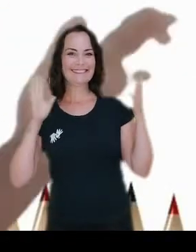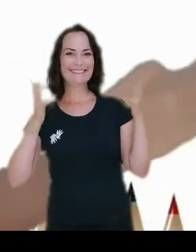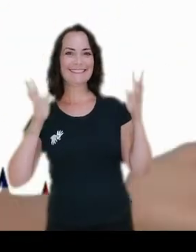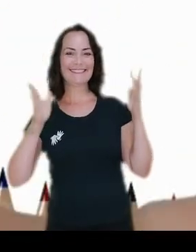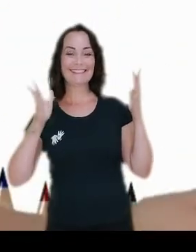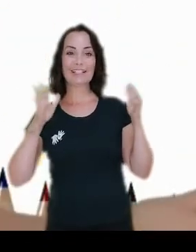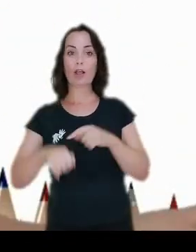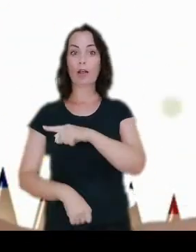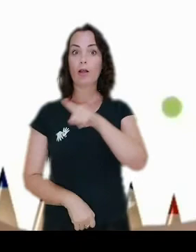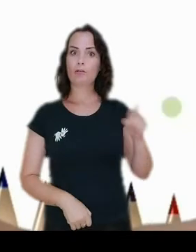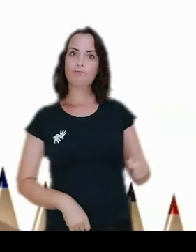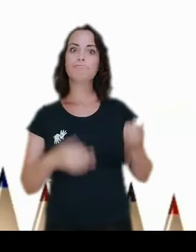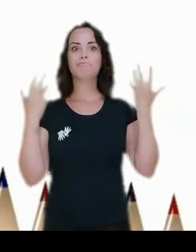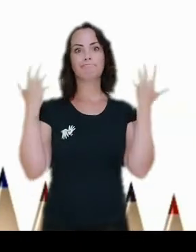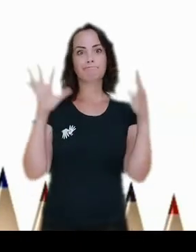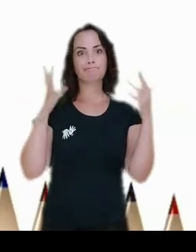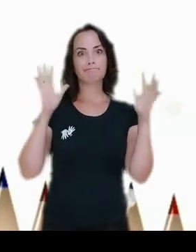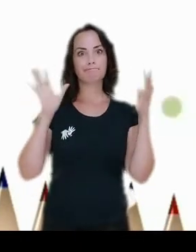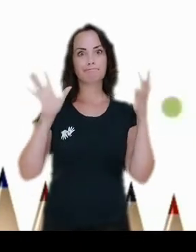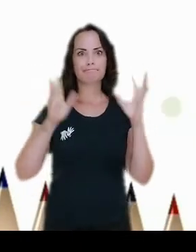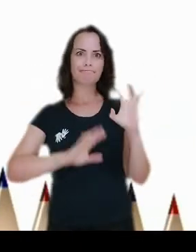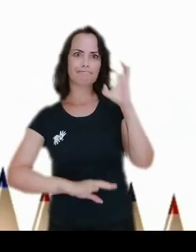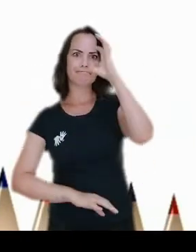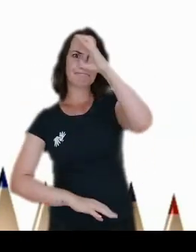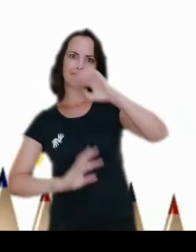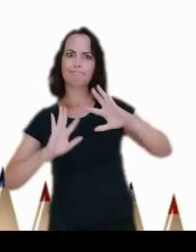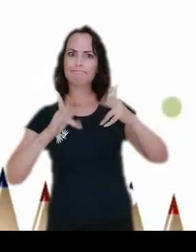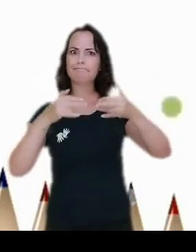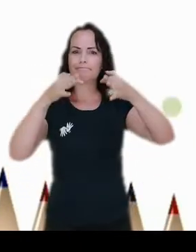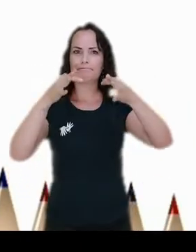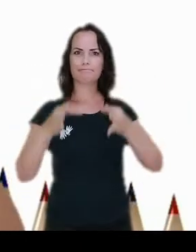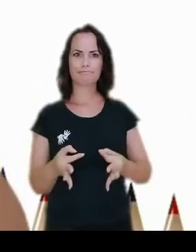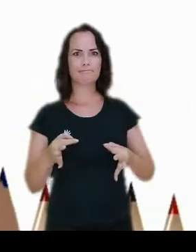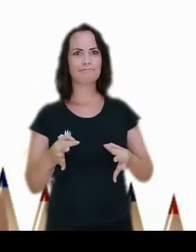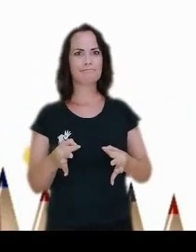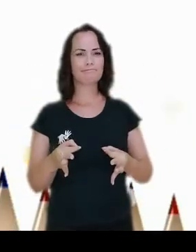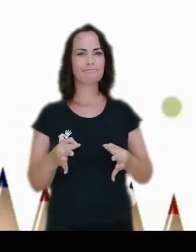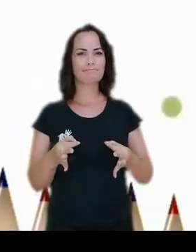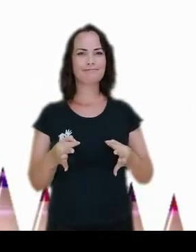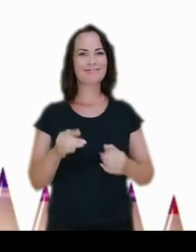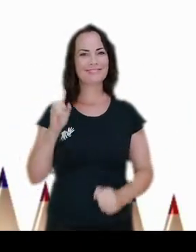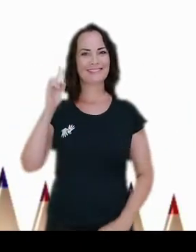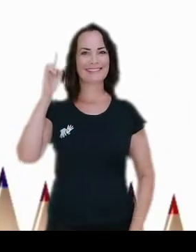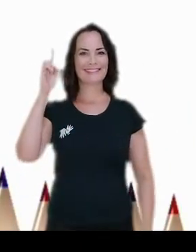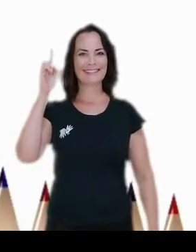Vocês estão de parabéns, aprenderam tudinho, It's amazing!